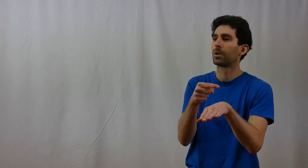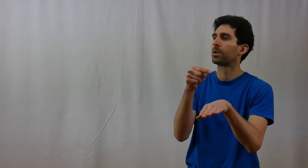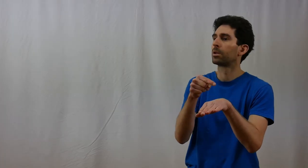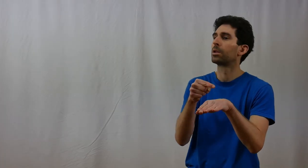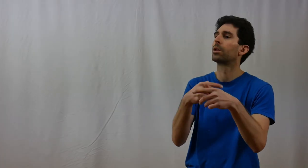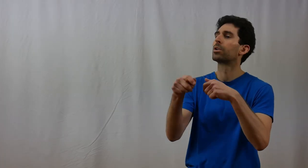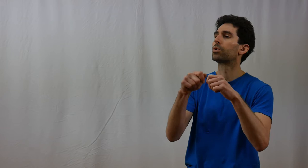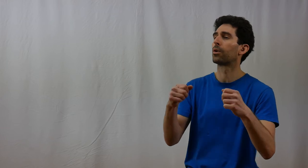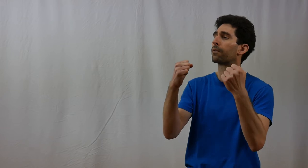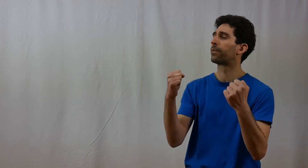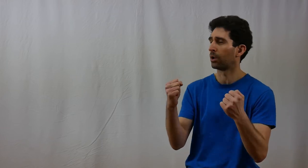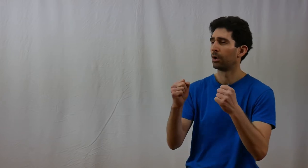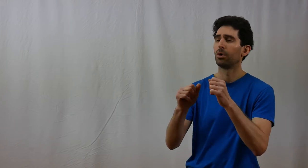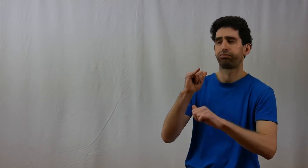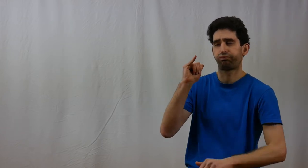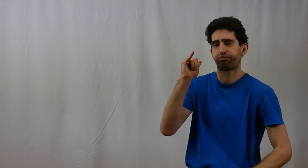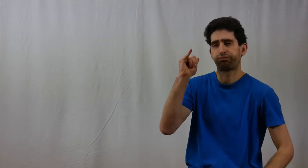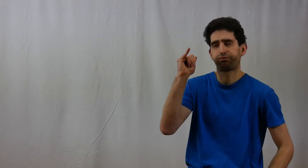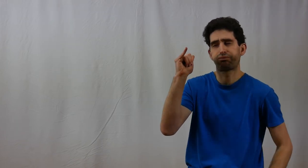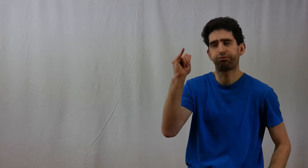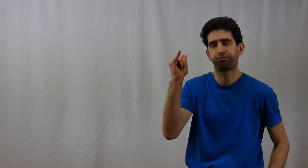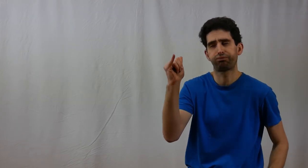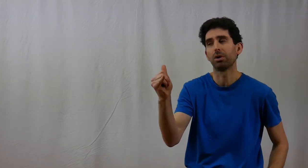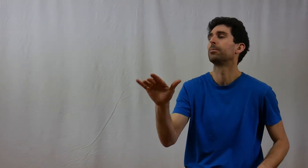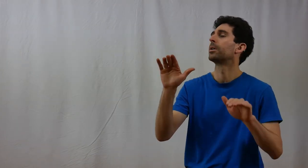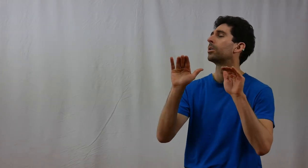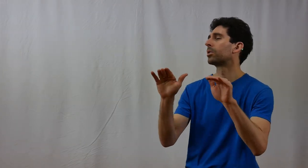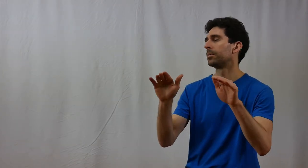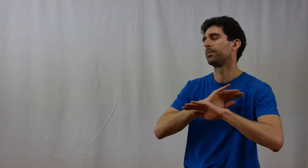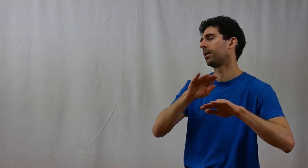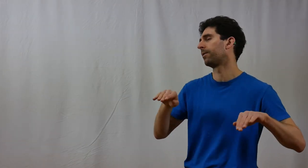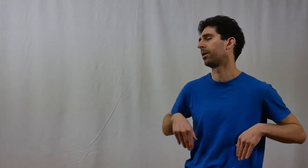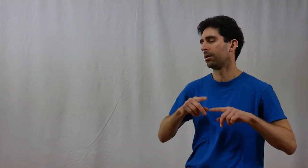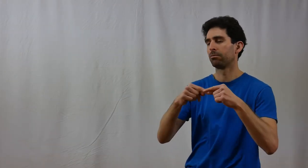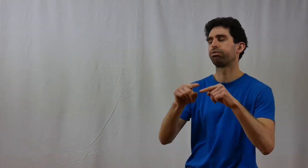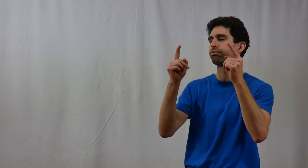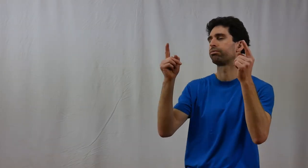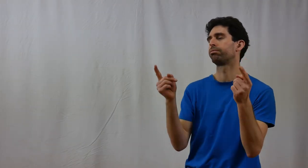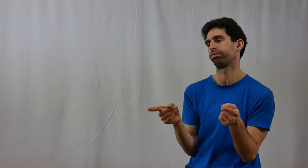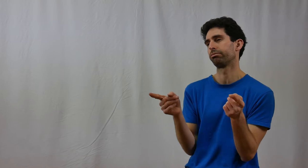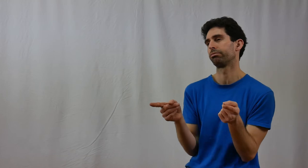Ce noeud fort dure longtemps mais finira par se défaire quand même.